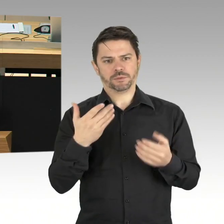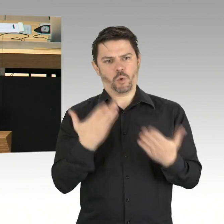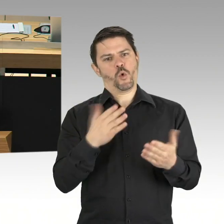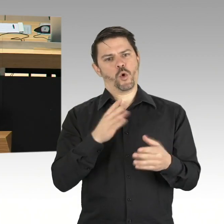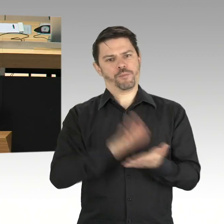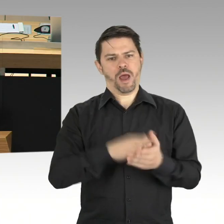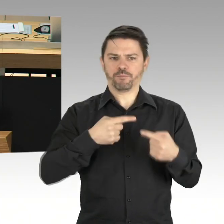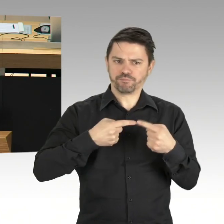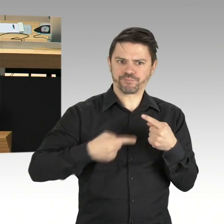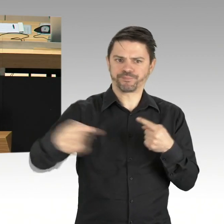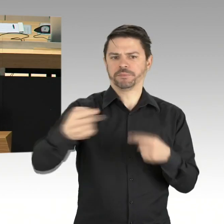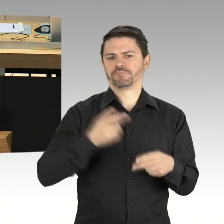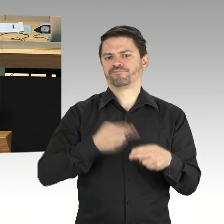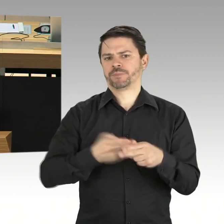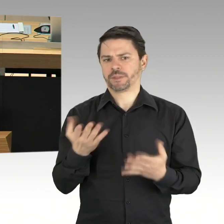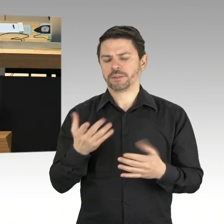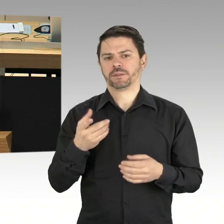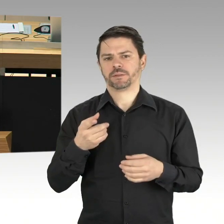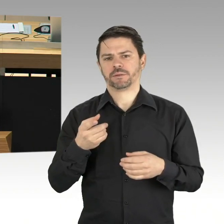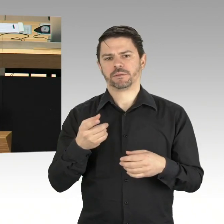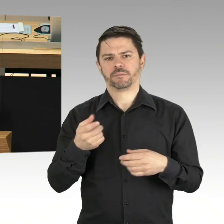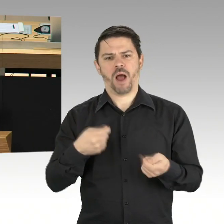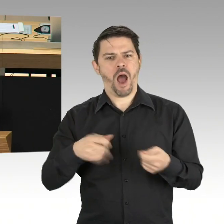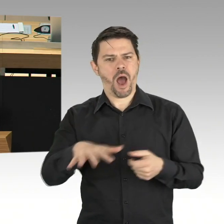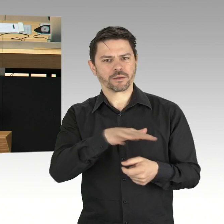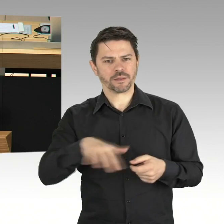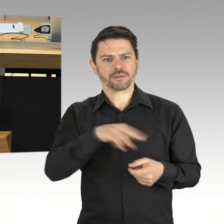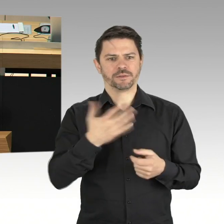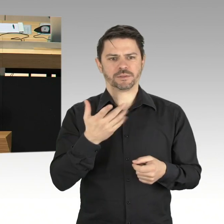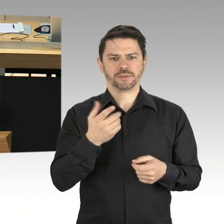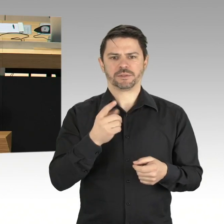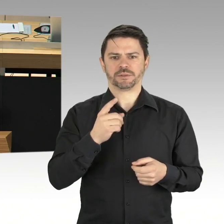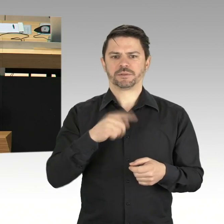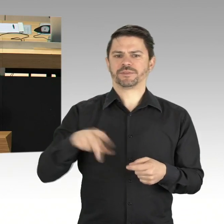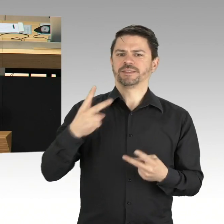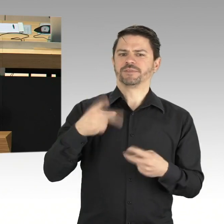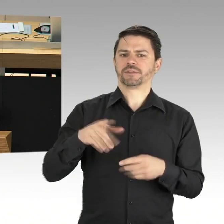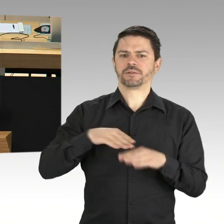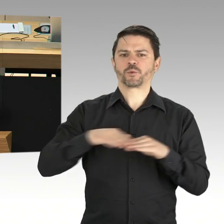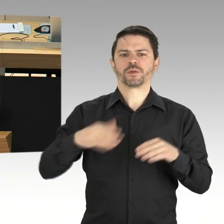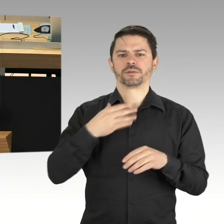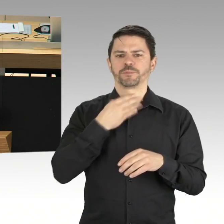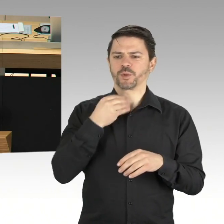Und vielleicht zu dem Zwischenruf der DDR, Ich bin 1977 nach Berlin gekommen.